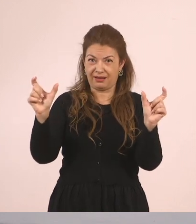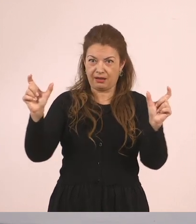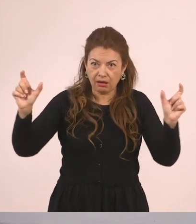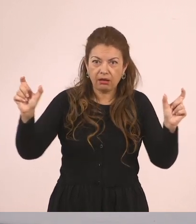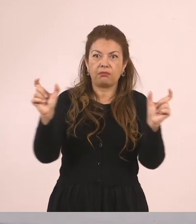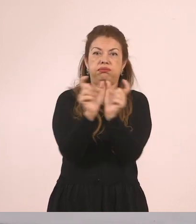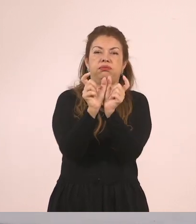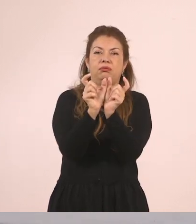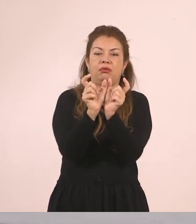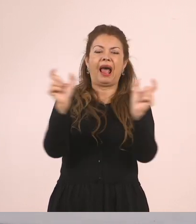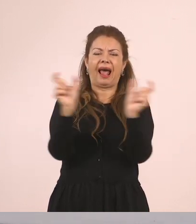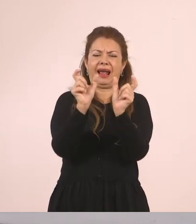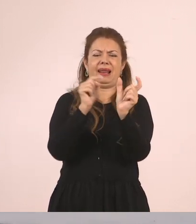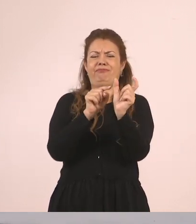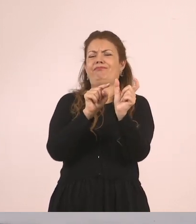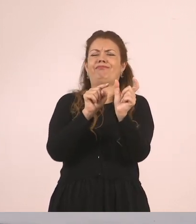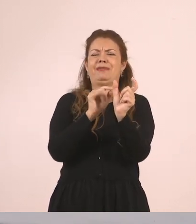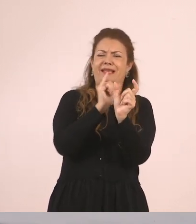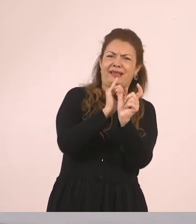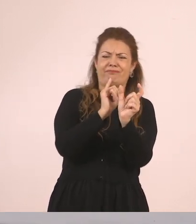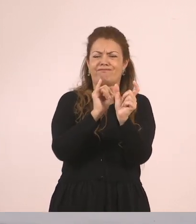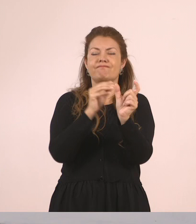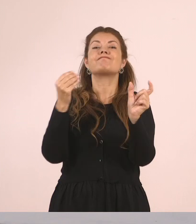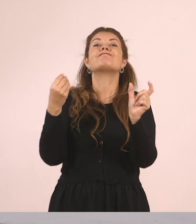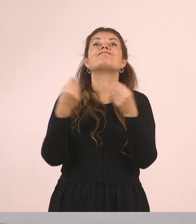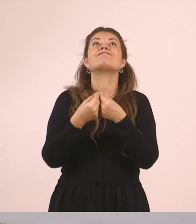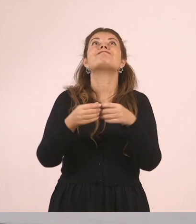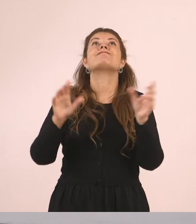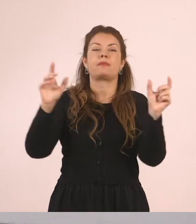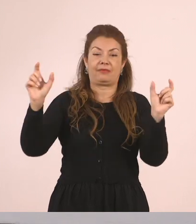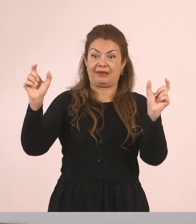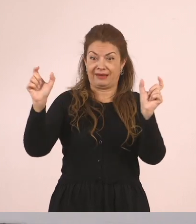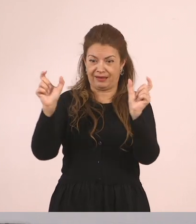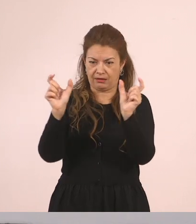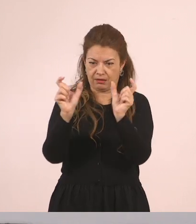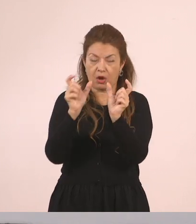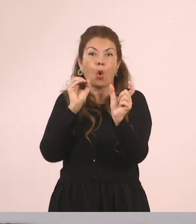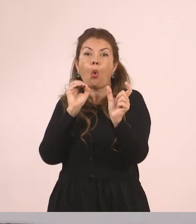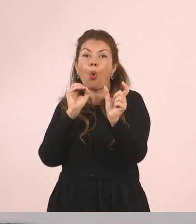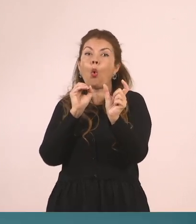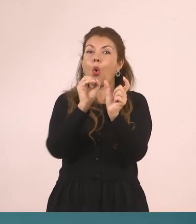πώς θα γινόταν, "χαρτι - προϊόντα"; Δεν ταιριάζει. Γίνανε χαρτοπροϊόντα.